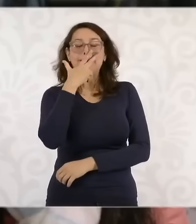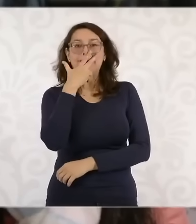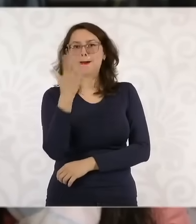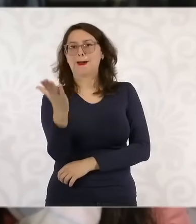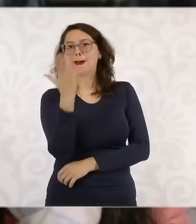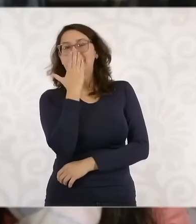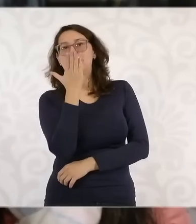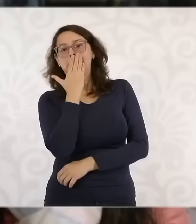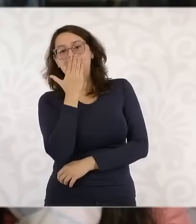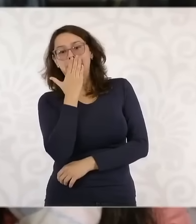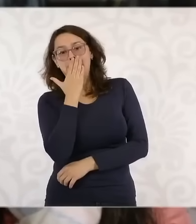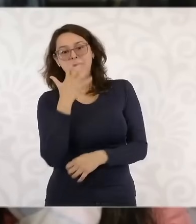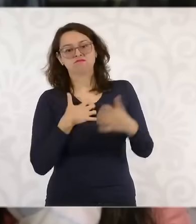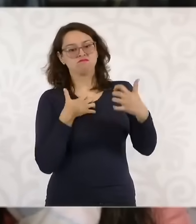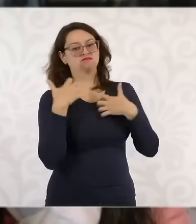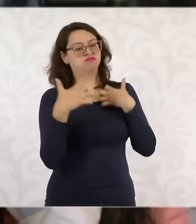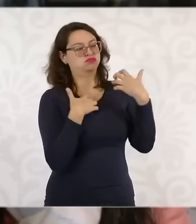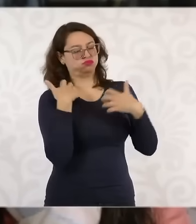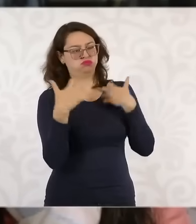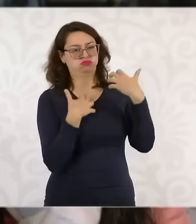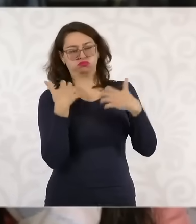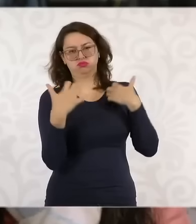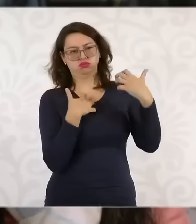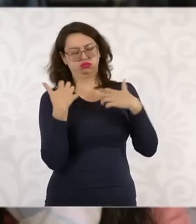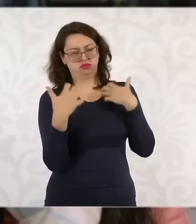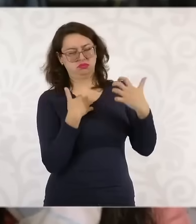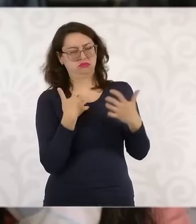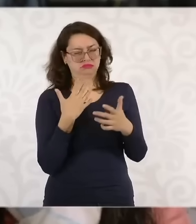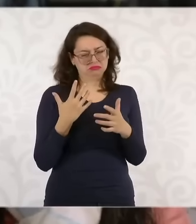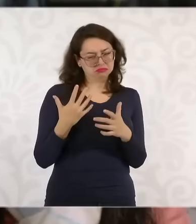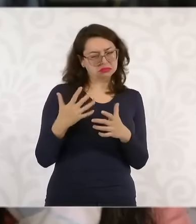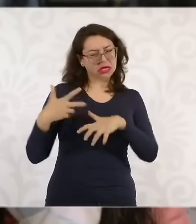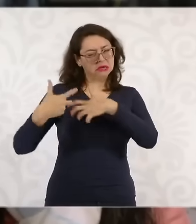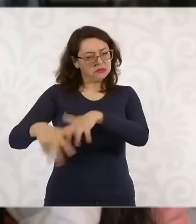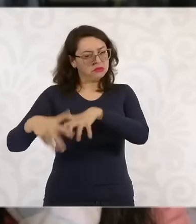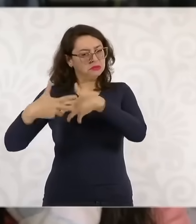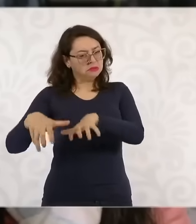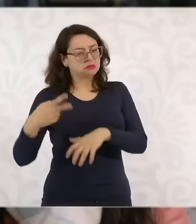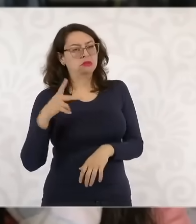ya nos han dicho por qué lo están. Sin embargo, ¿cuál es la situación real análisis de gobernación